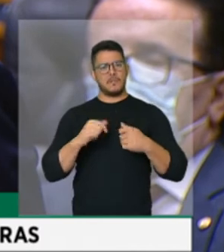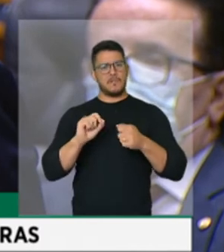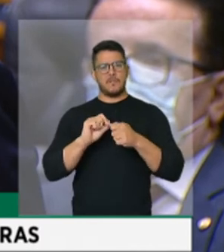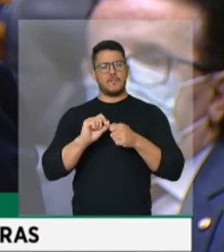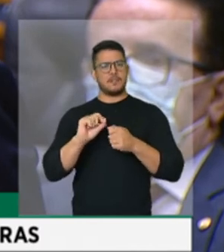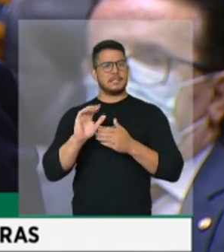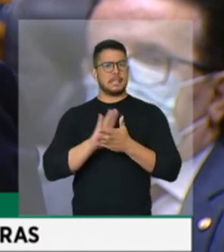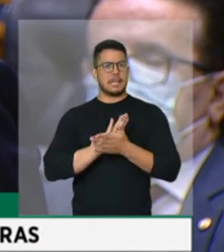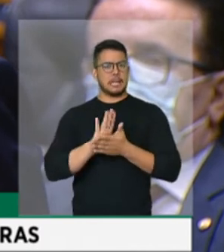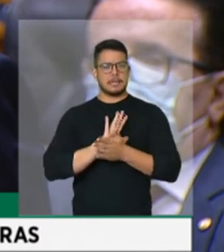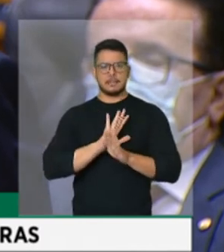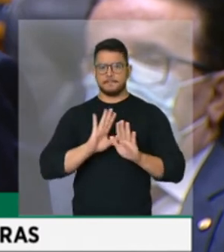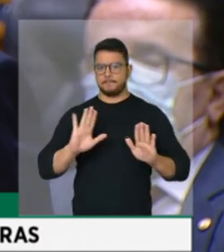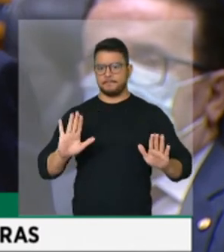NÃO O FAREI. BRASÍLIA NOS